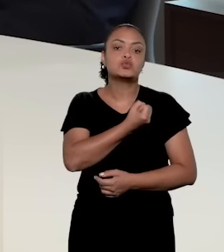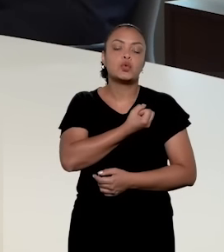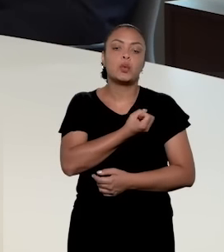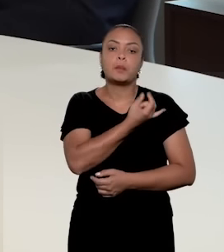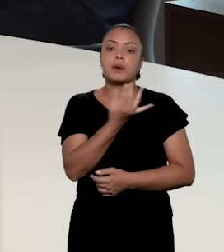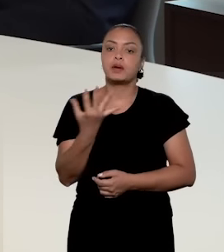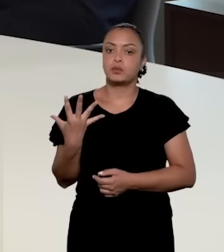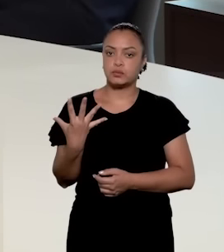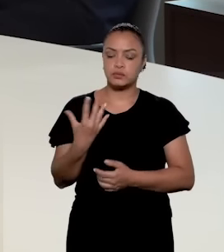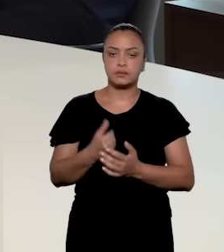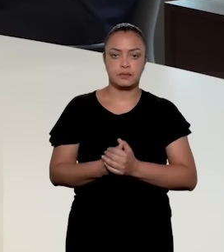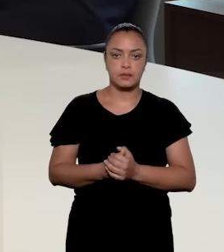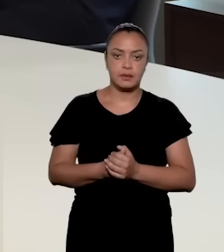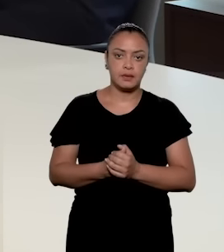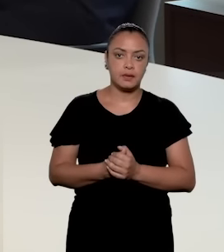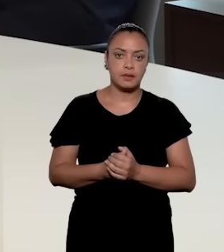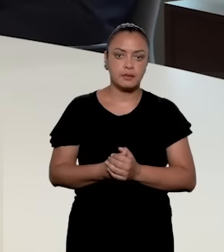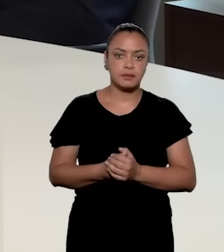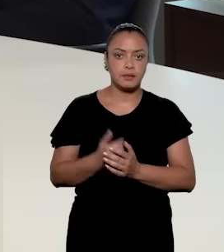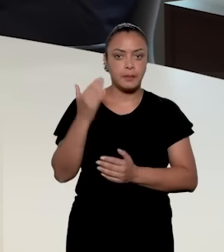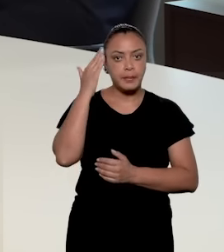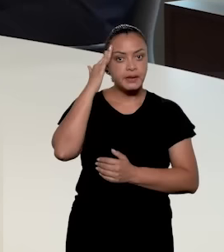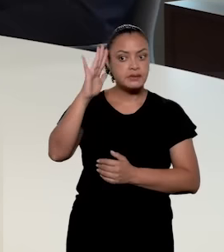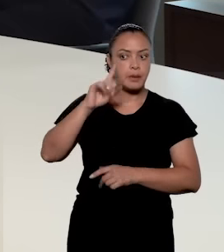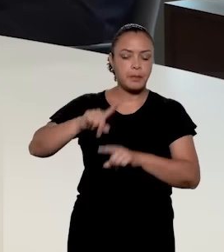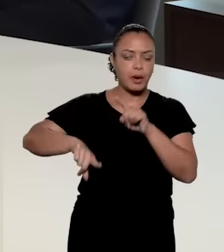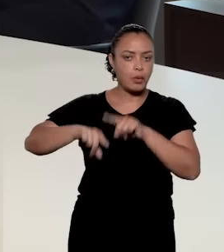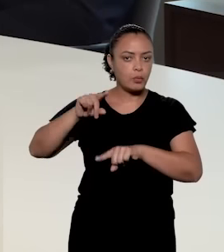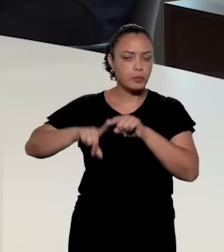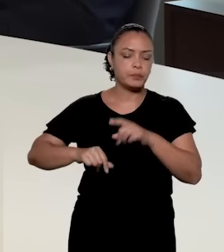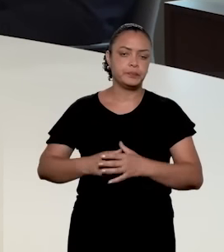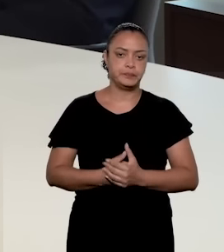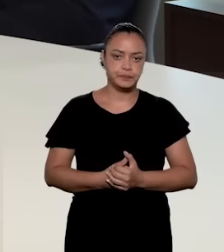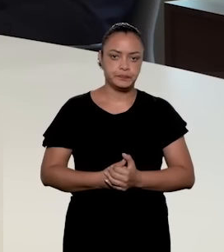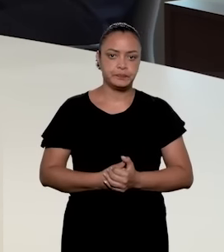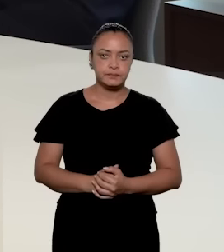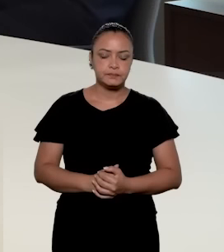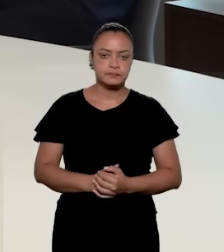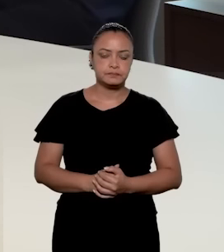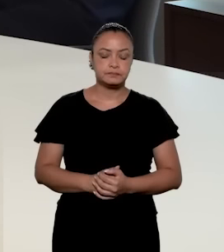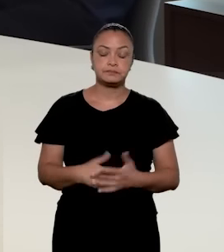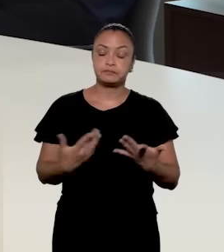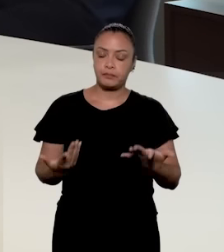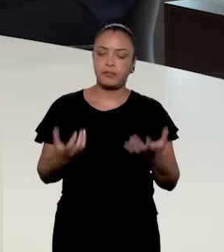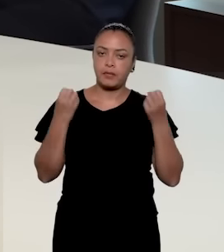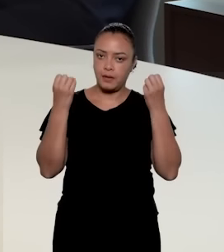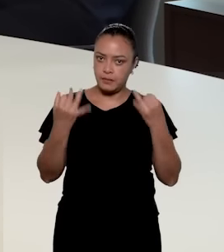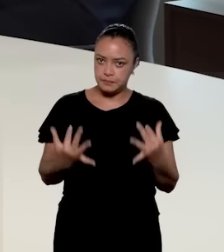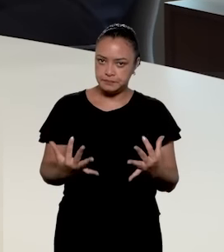números das principais... os principais produtos, as principais proteínas e produtos.